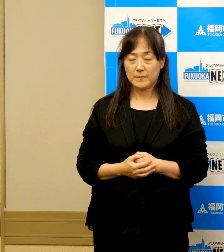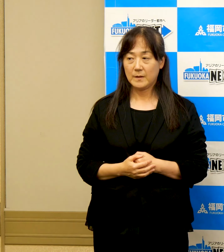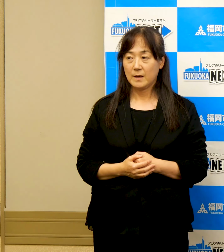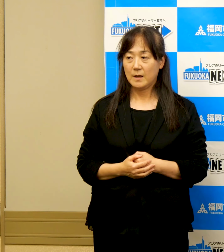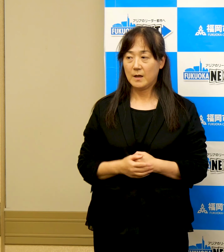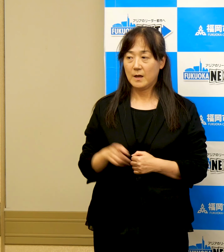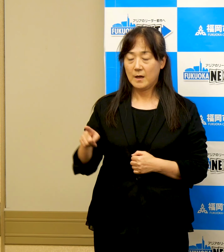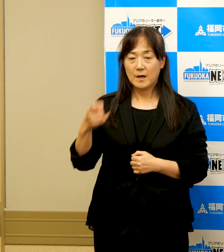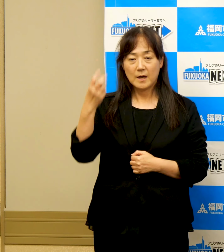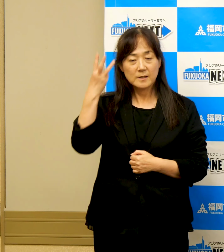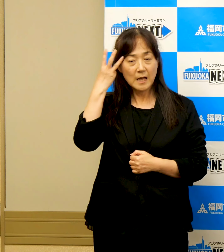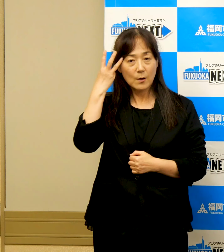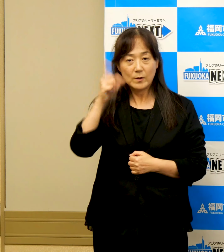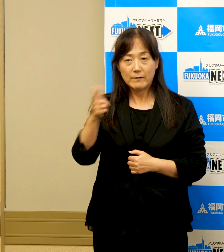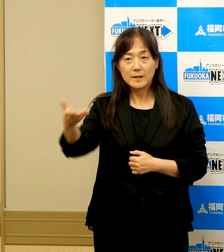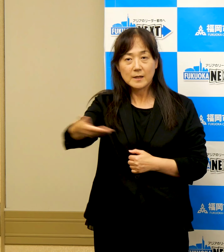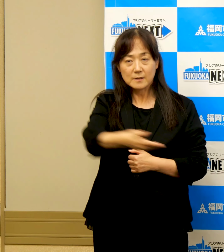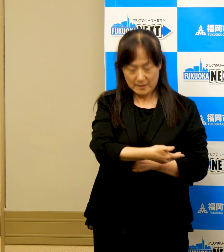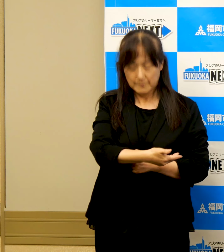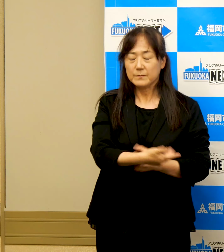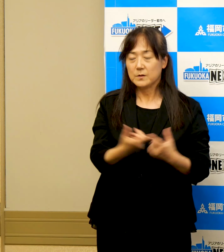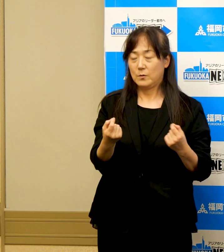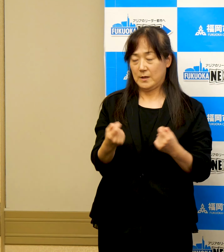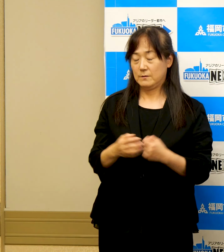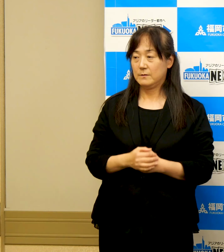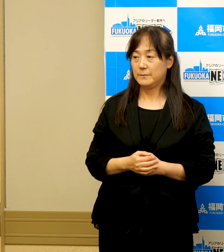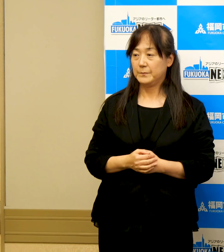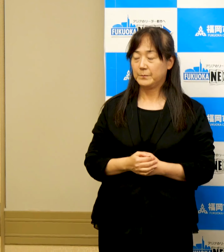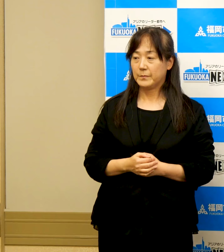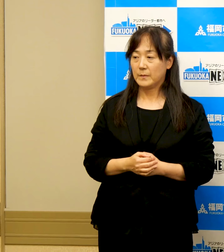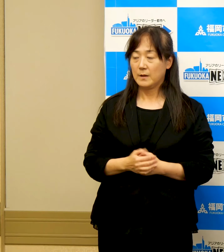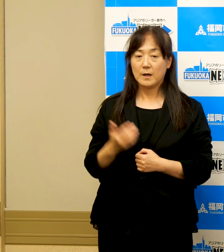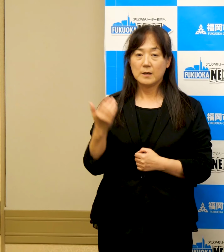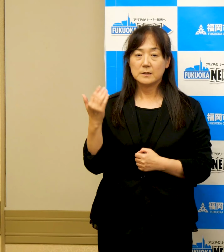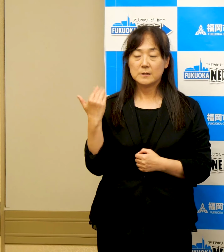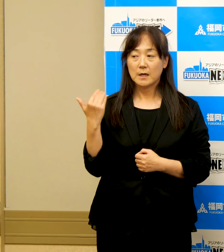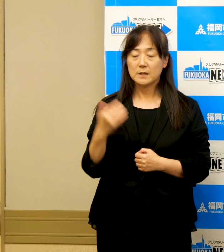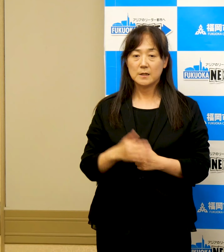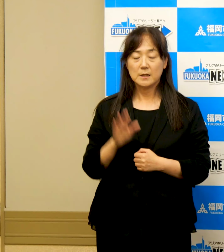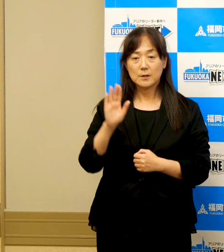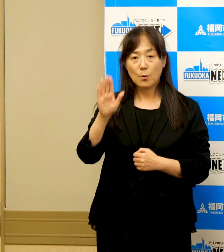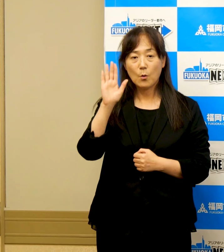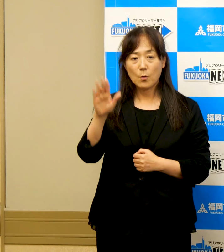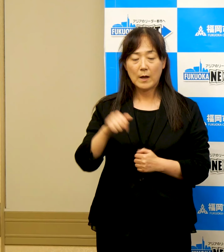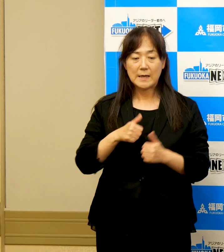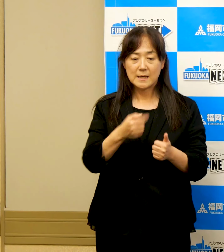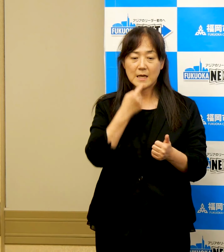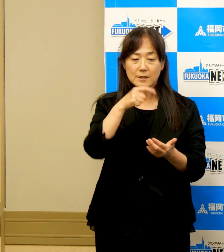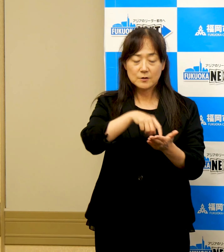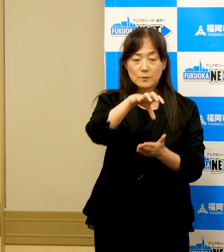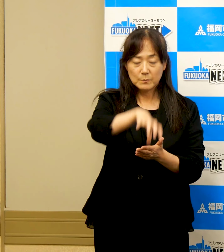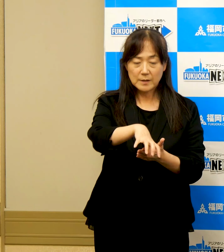(記者)どこかを参考にしたわけではないということですね (市長)そうですね (記者)はい 分かりました あと1点だけ (市長)はい (記者)先ほど 今後行きやすい場所に 新たに接種会場を設けるとか